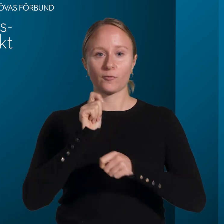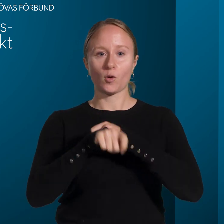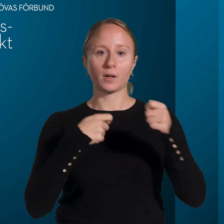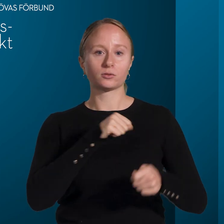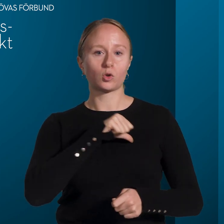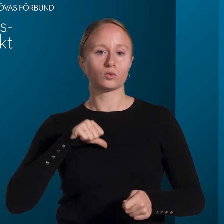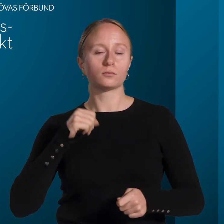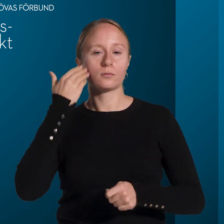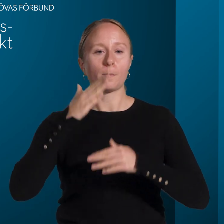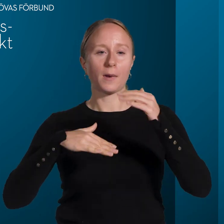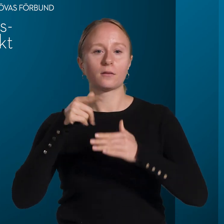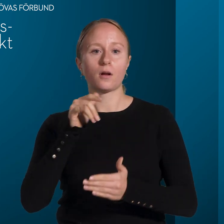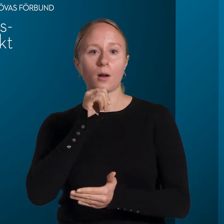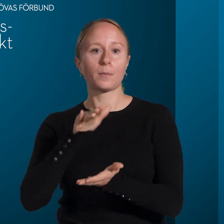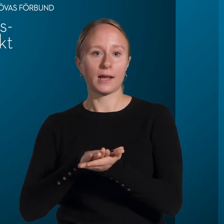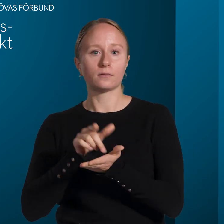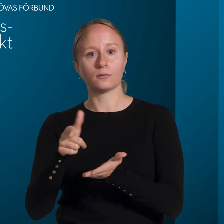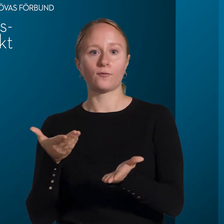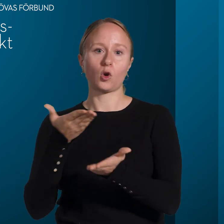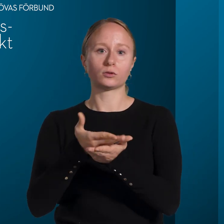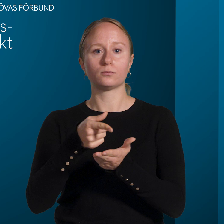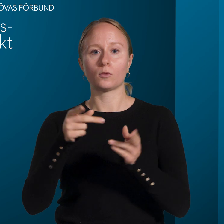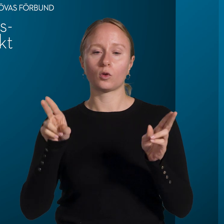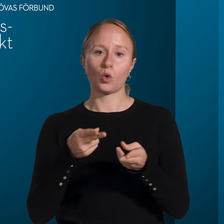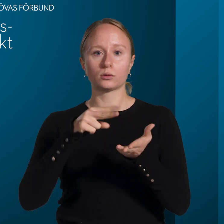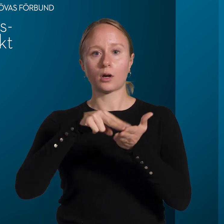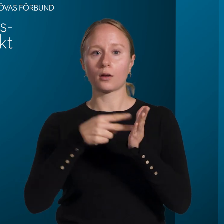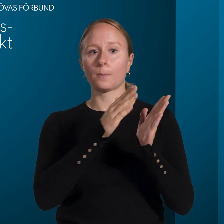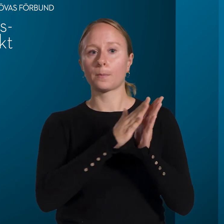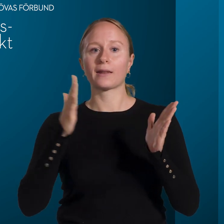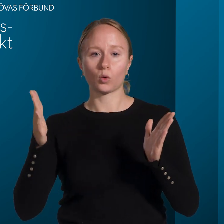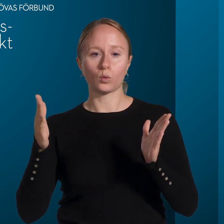Förbundets styrelse behandlar förslaget till ny strategiperiod i april, -